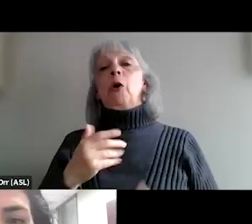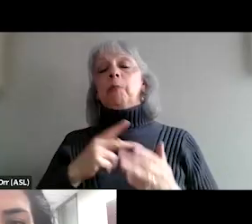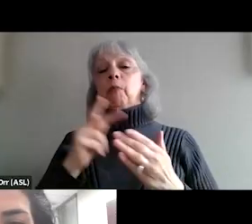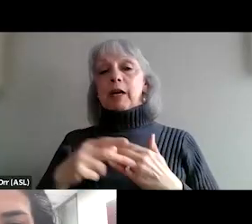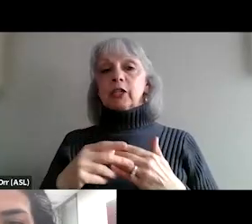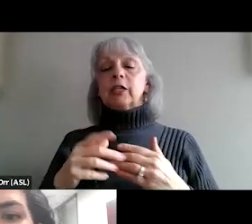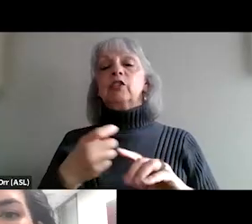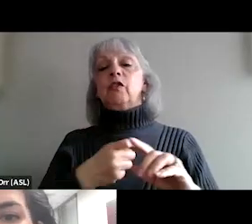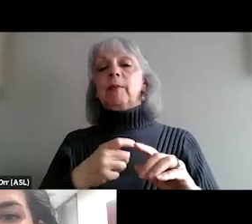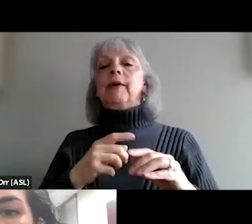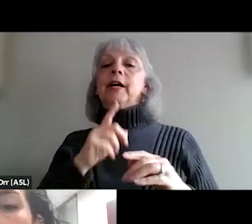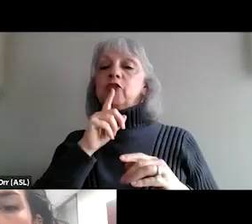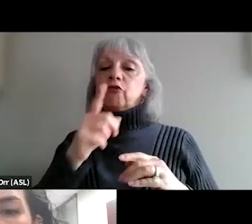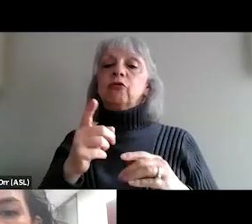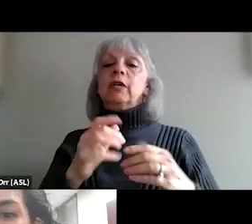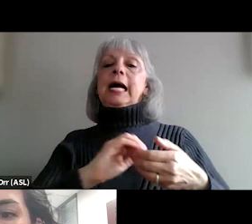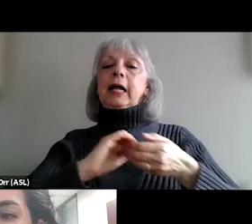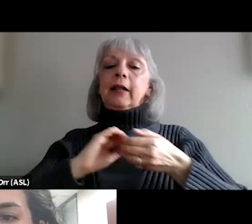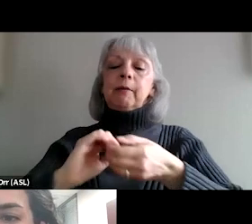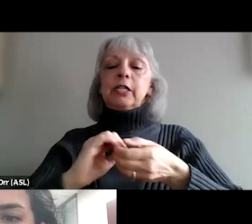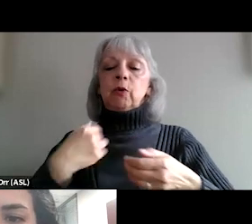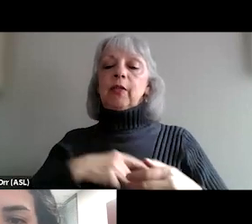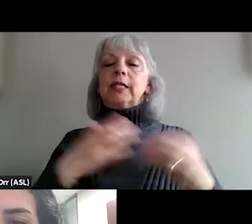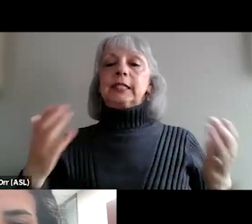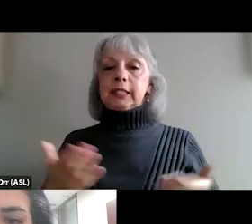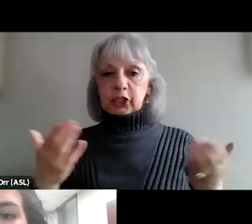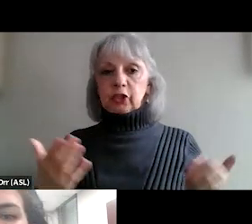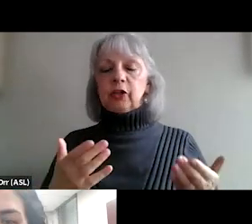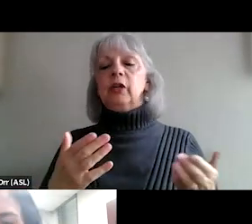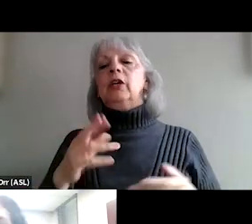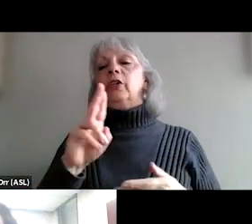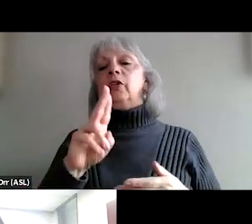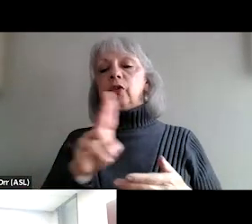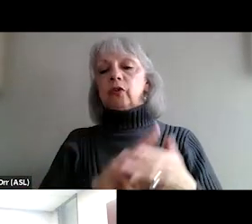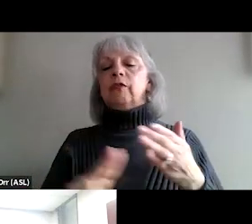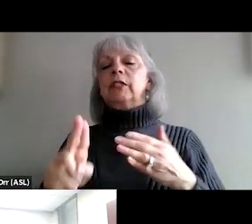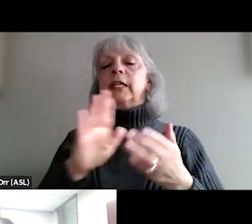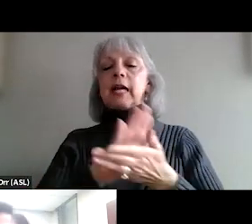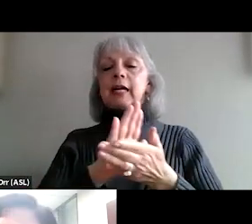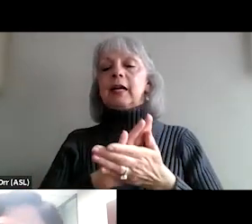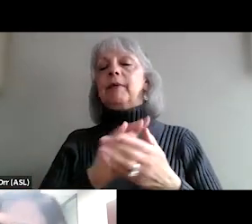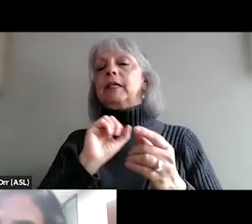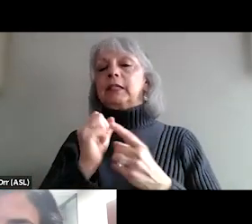de una auténtica colaboración entre nosotros aquí en la Universidad de Misuri, UMSL, la universidad y el entorno académico con acceso a datos,